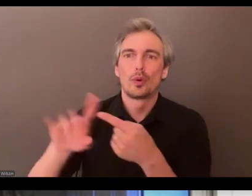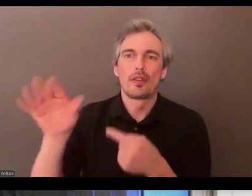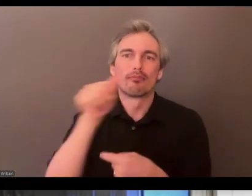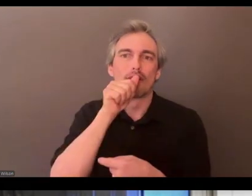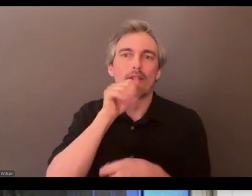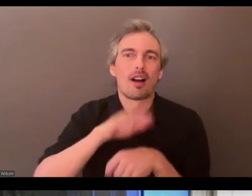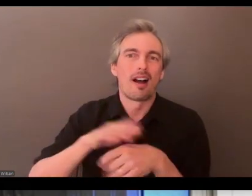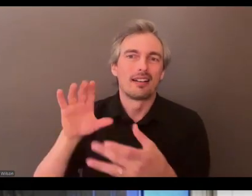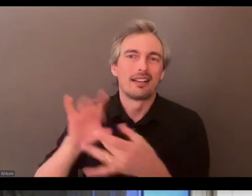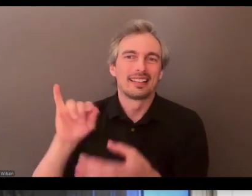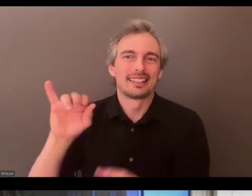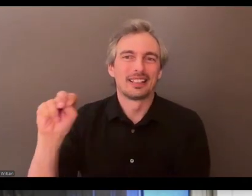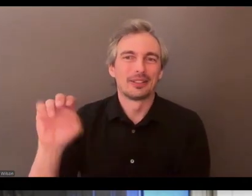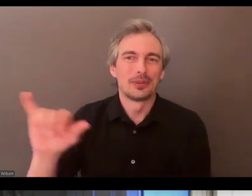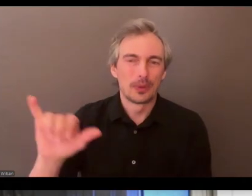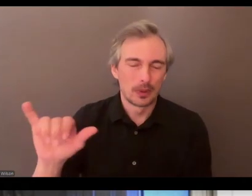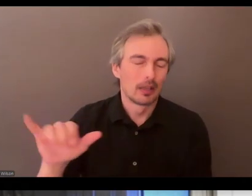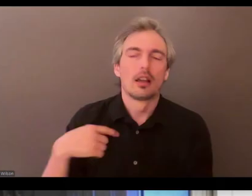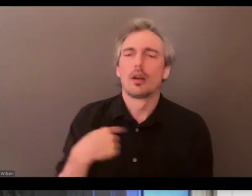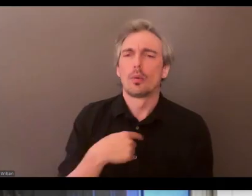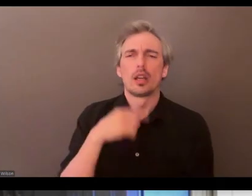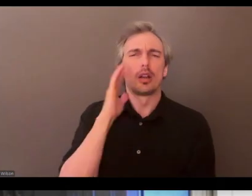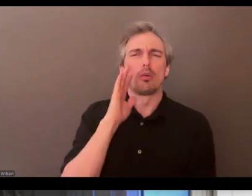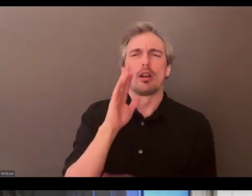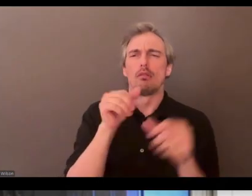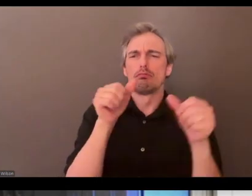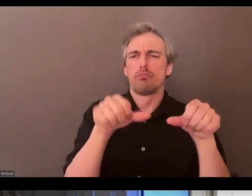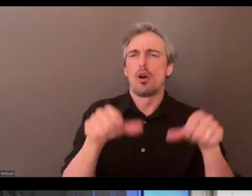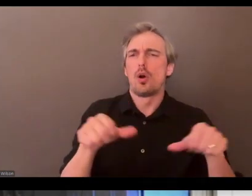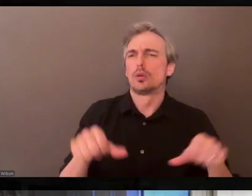さて、他に質問がある方はいらっしゃいますか？